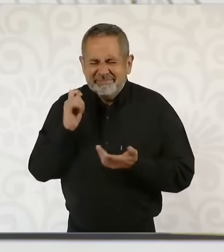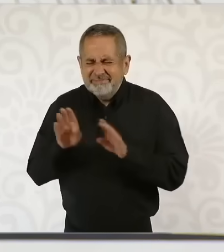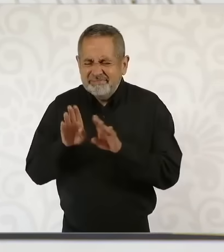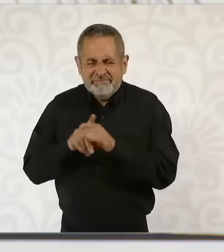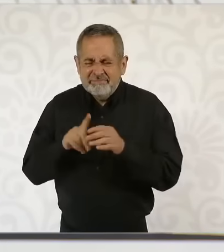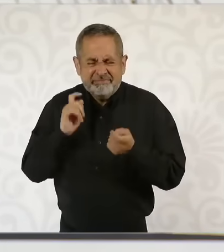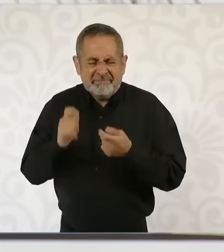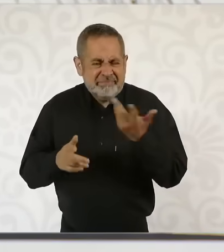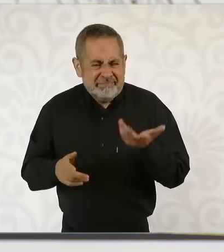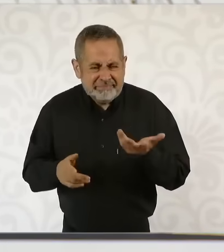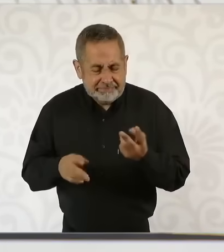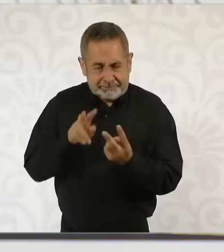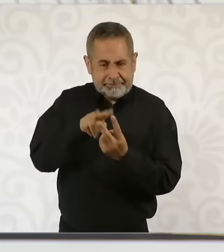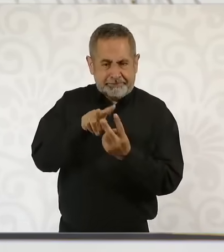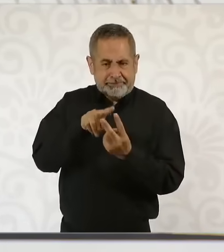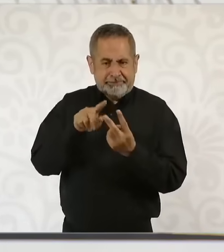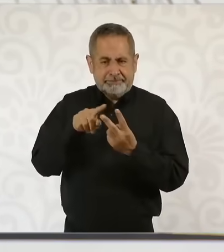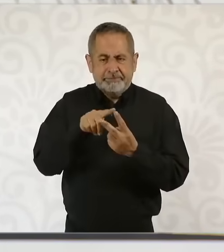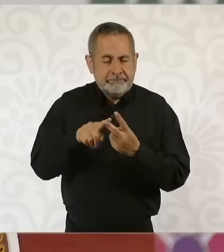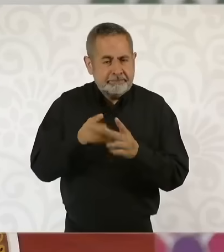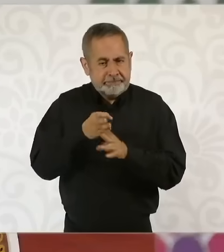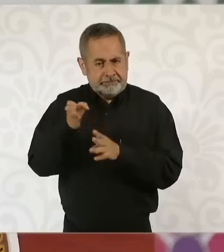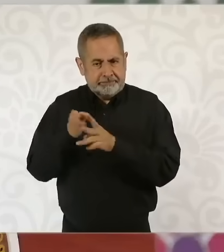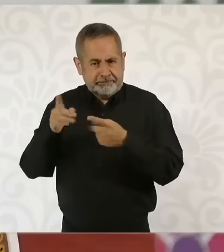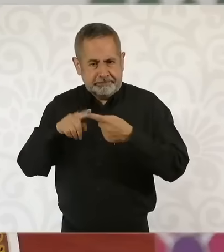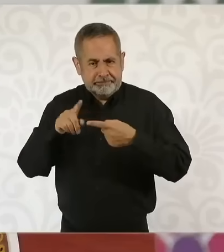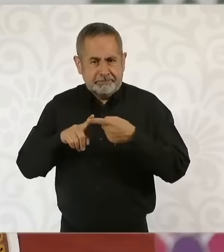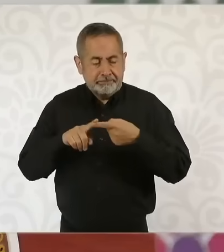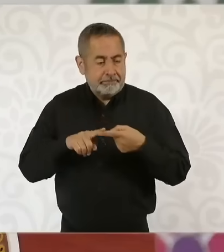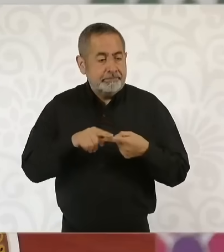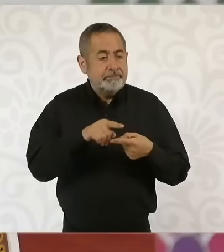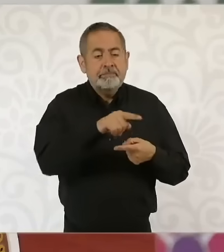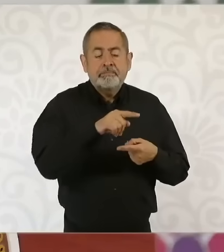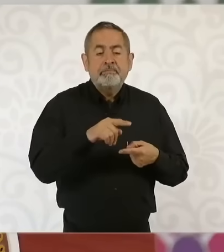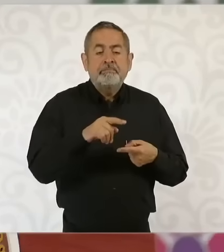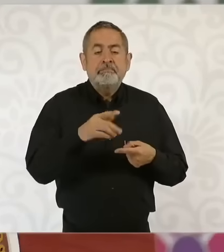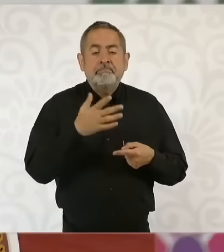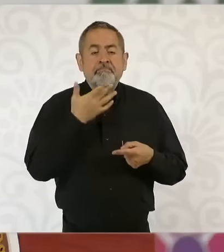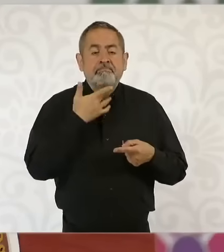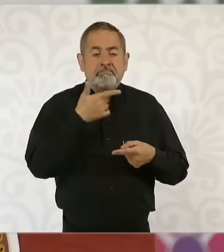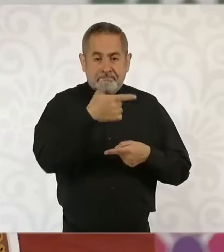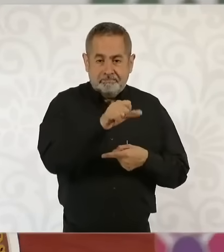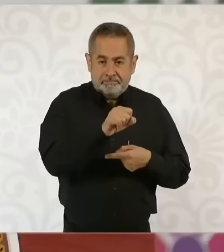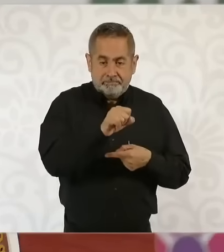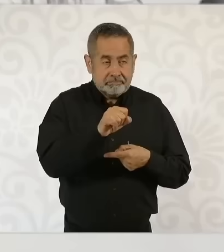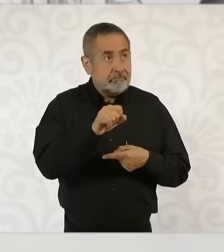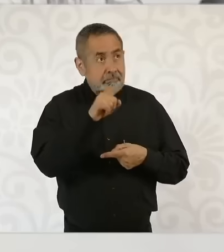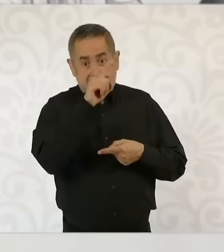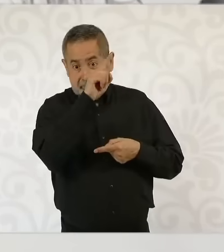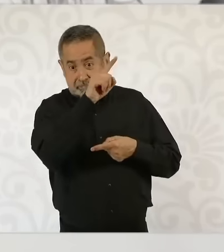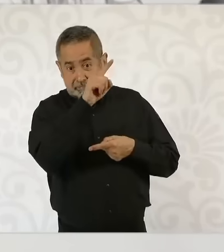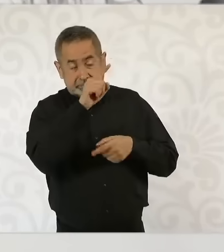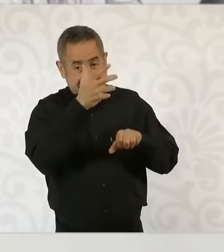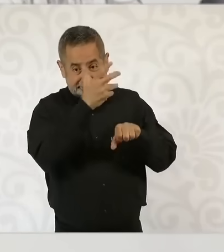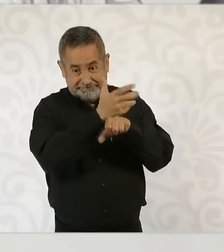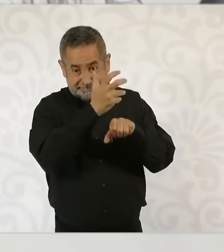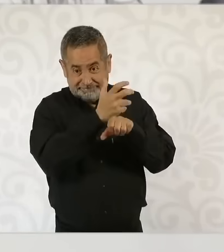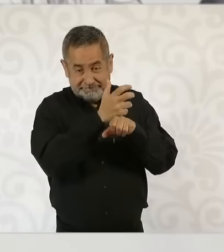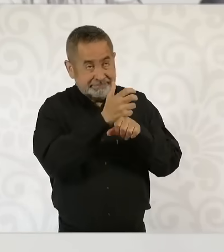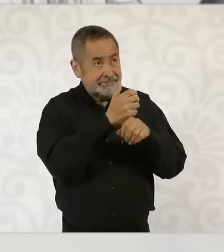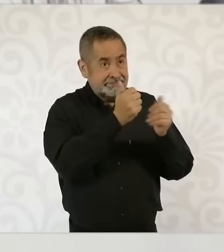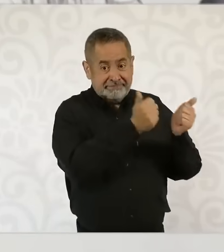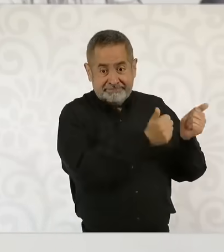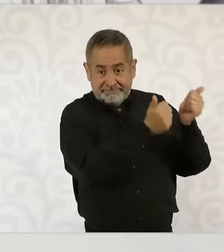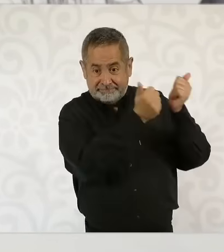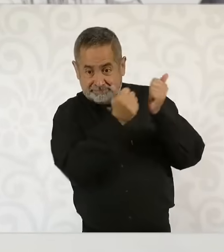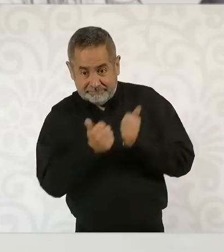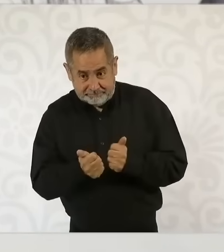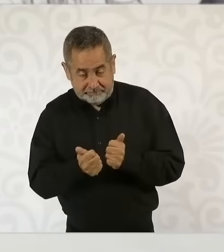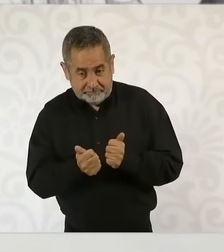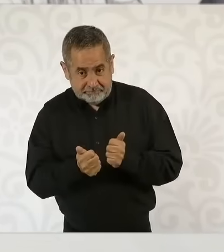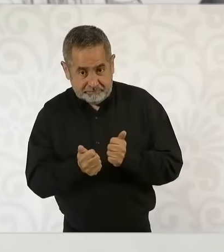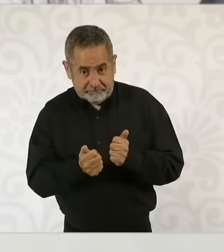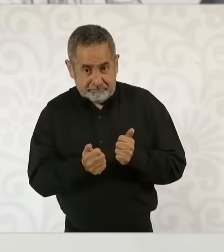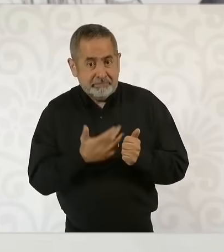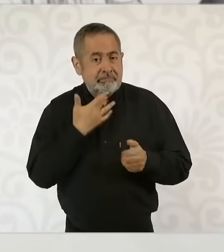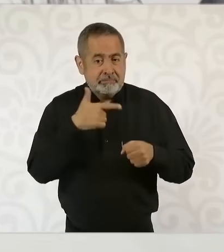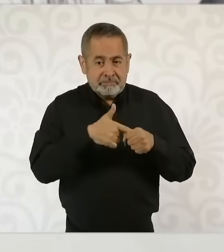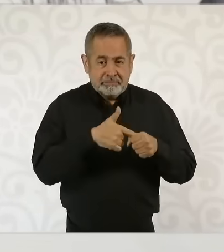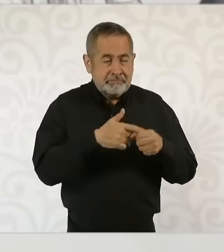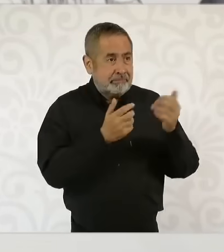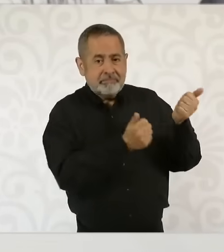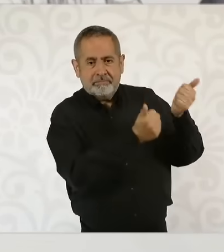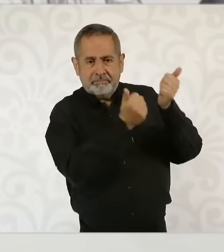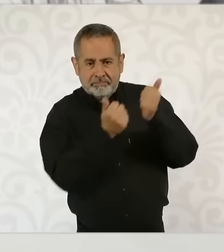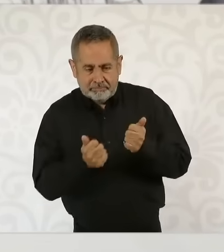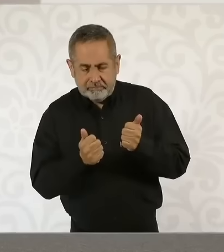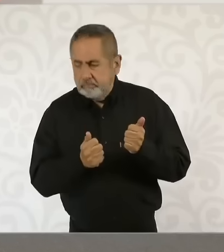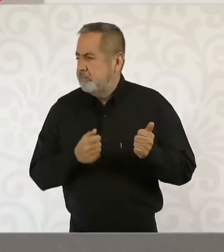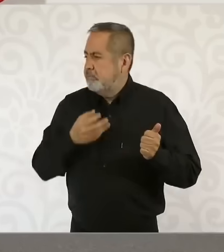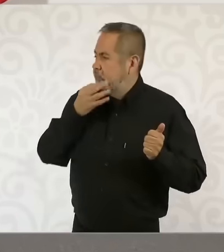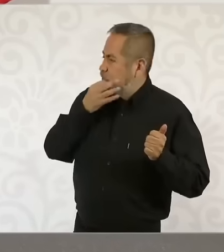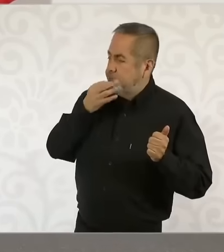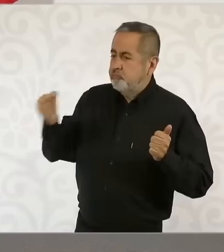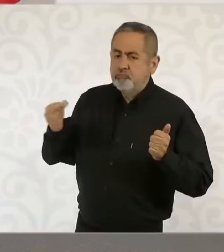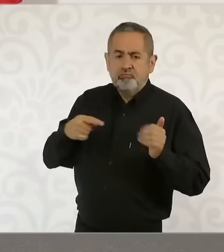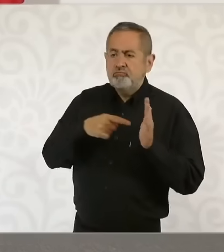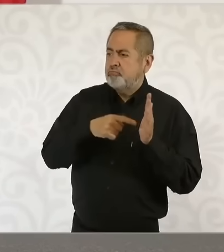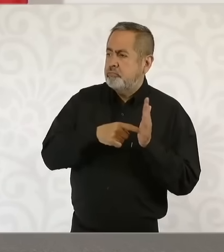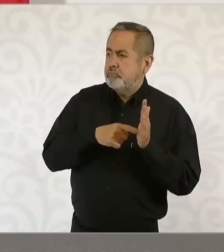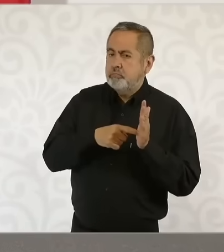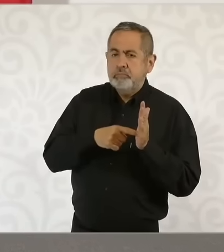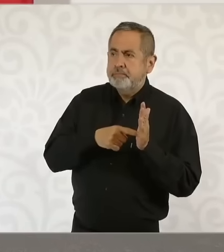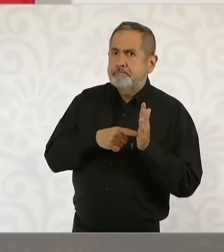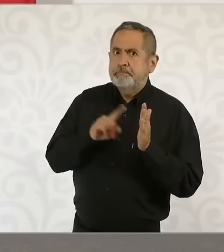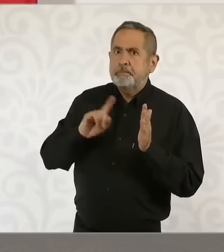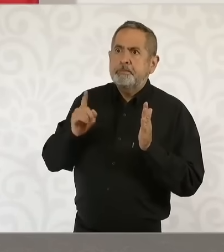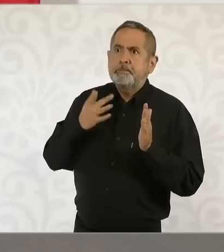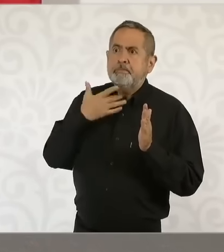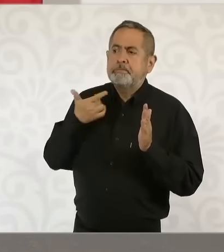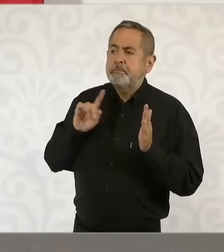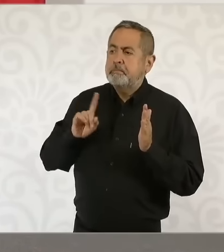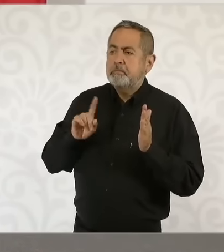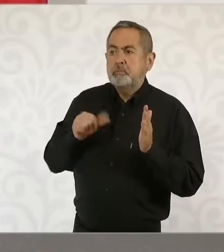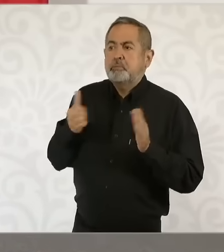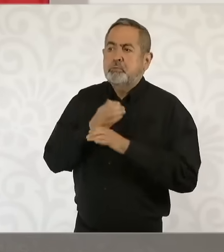Uno es combustible importado de Estados Unidos que es reportado como otro producto.